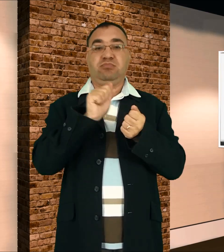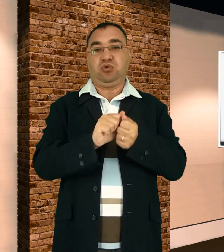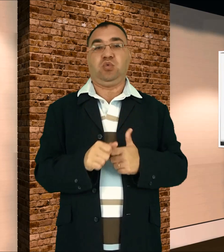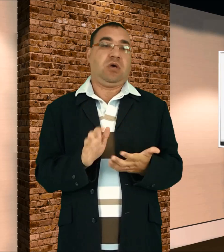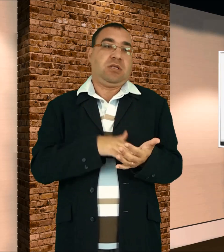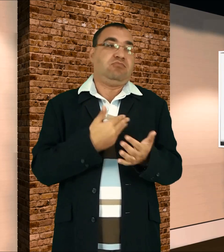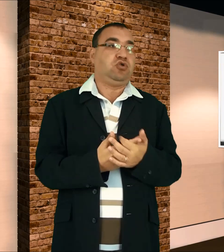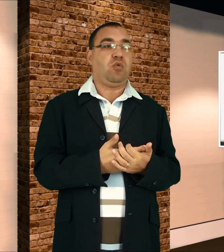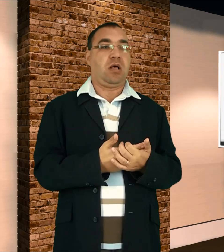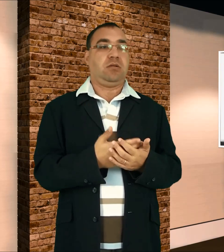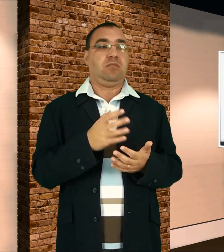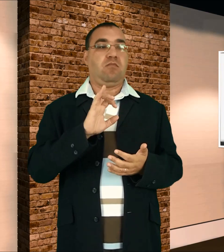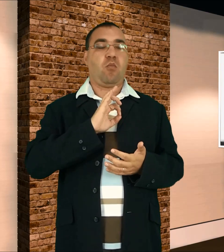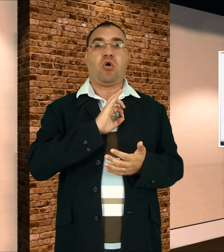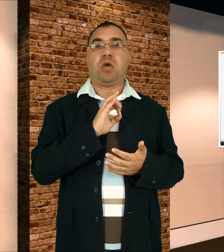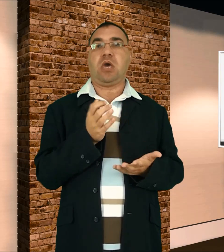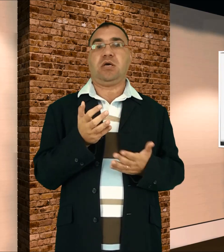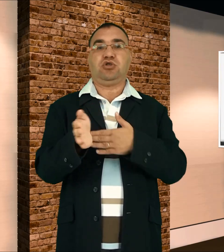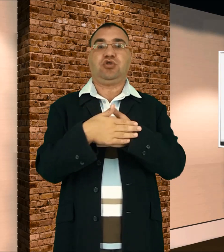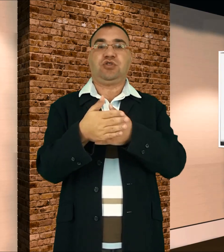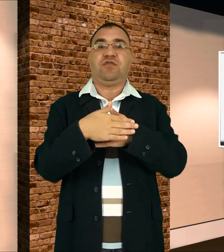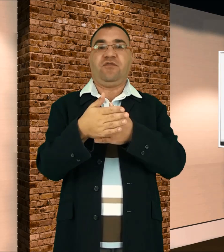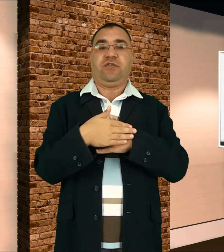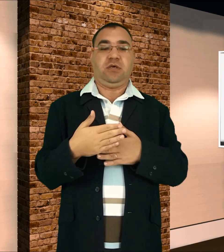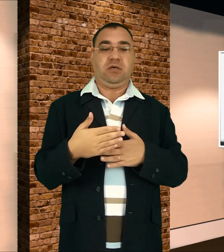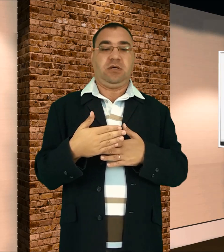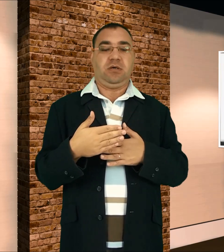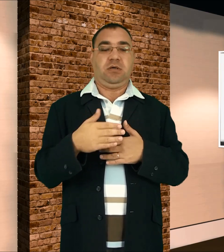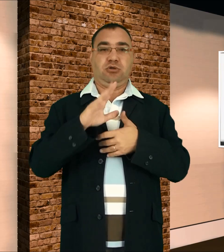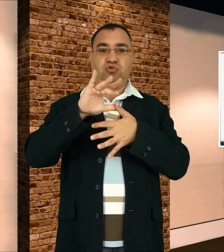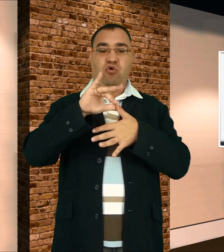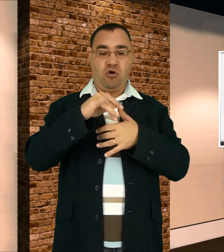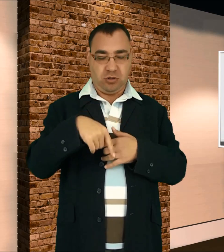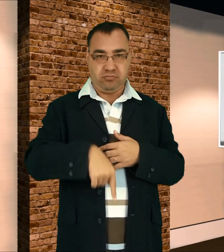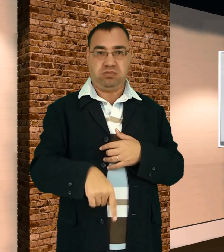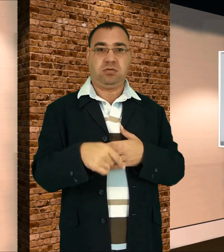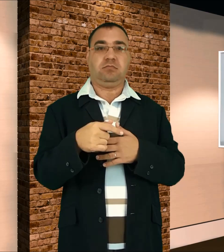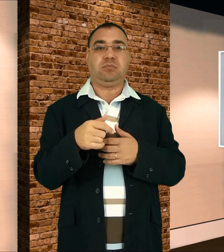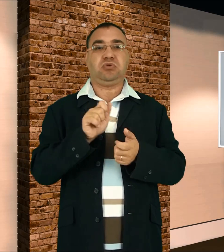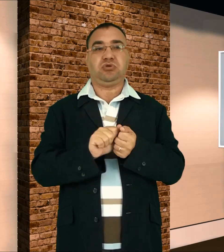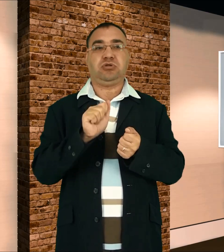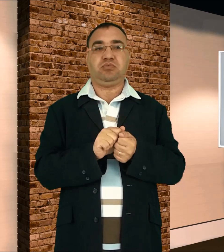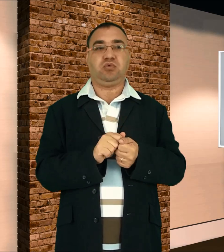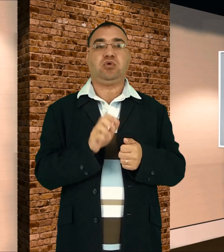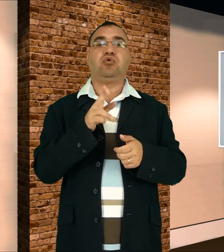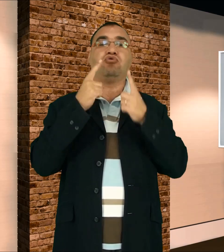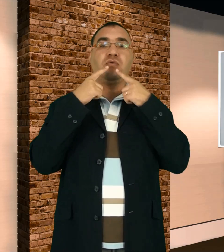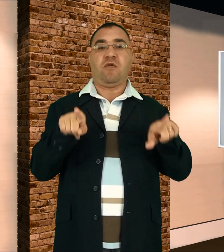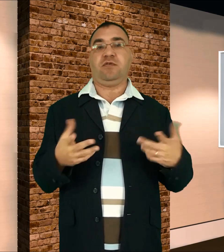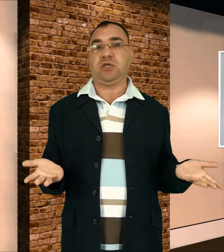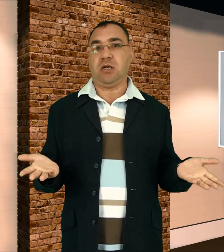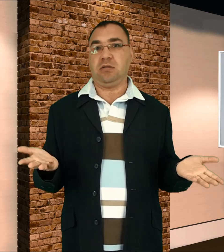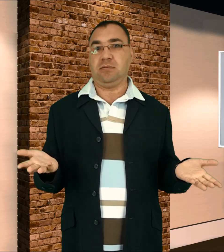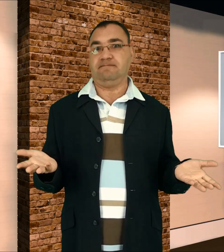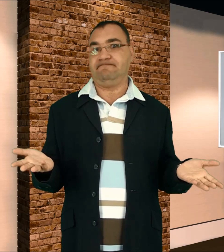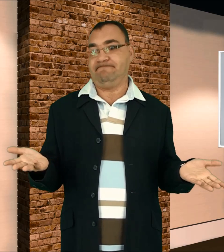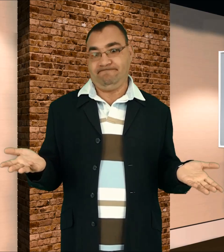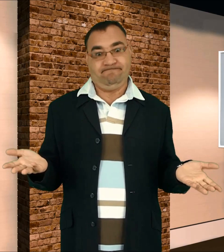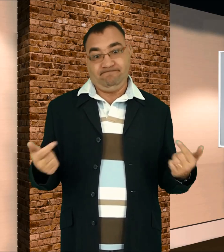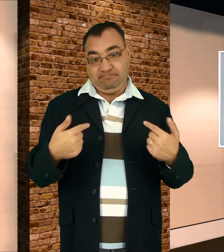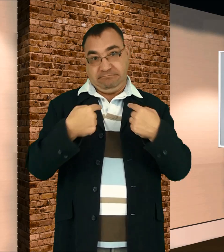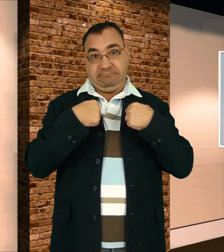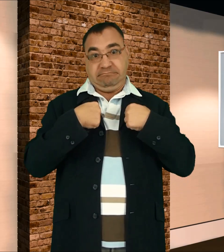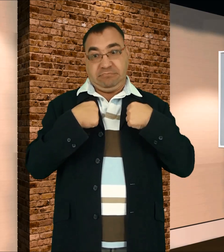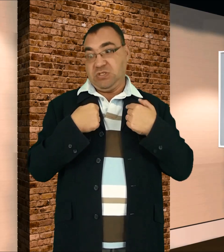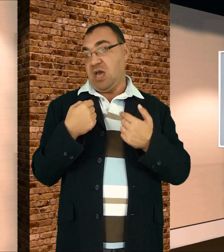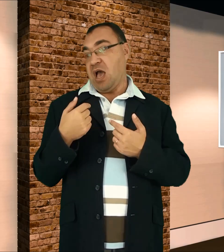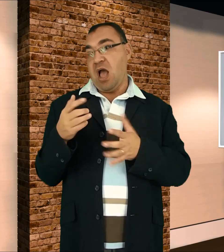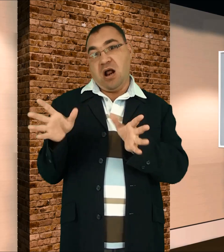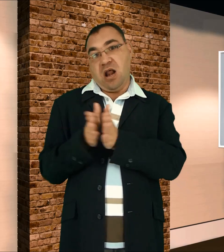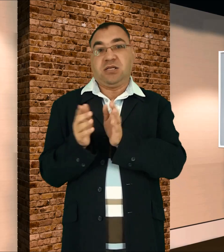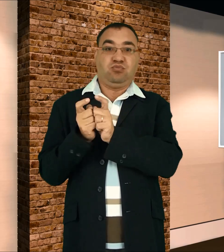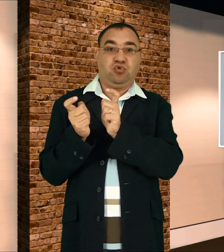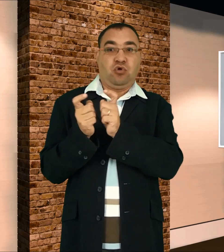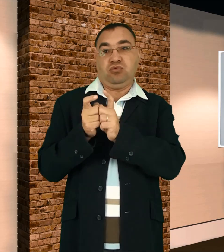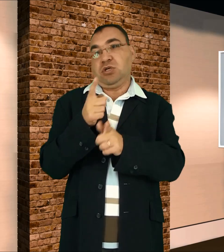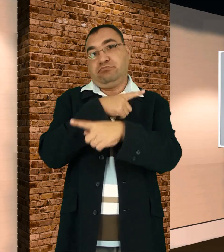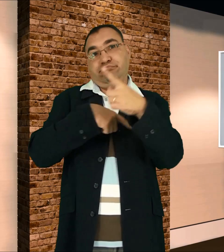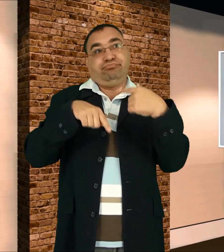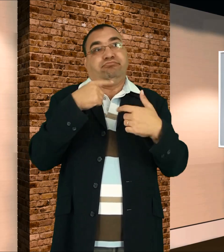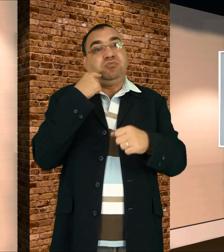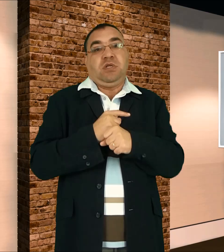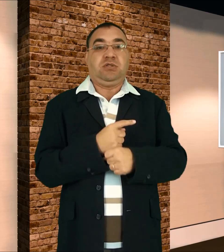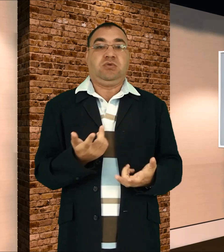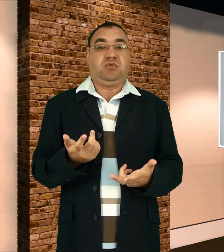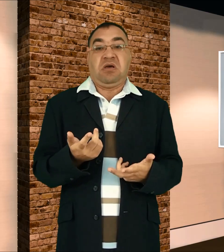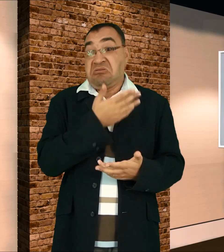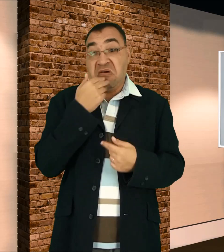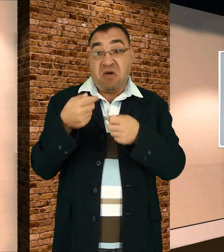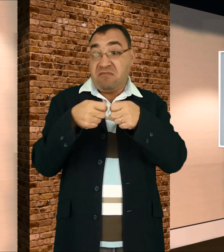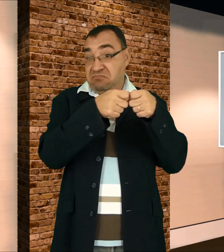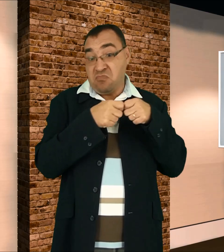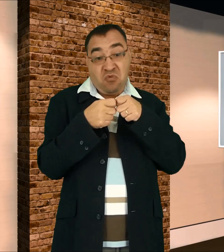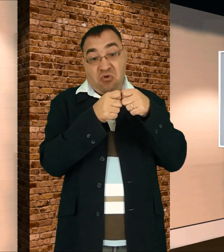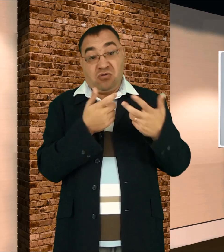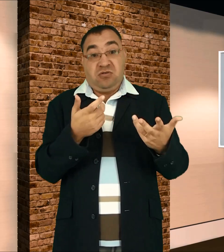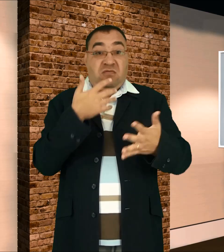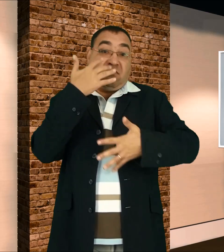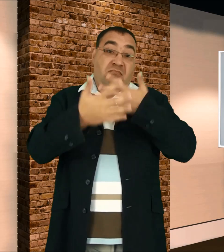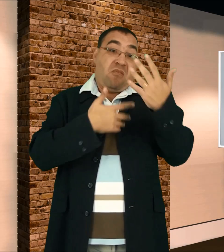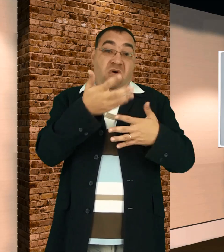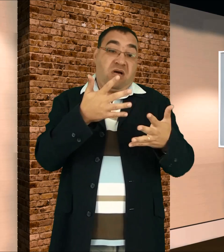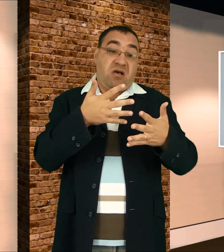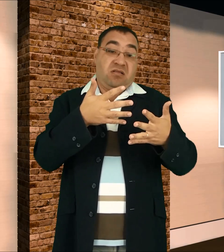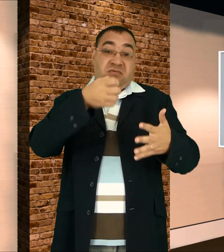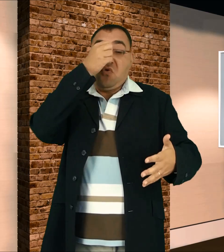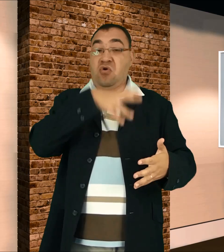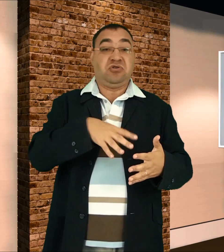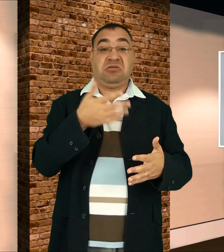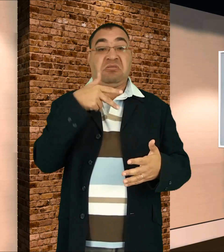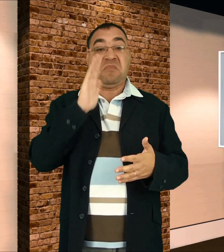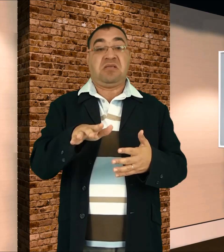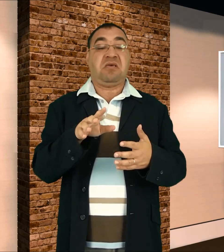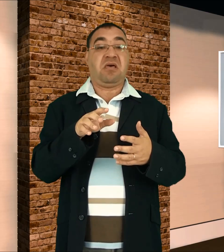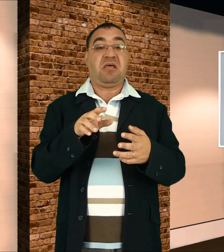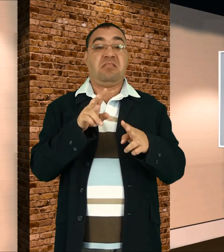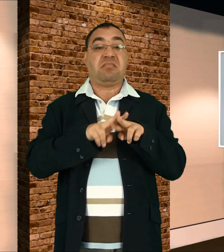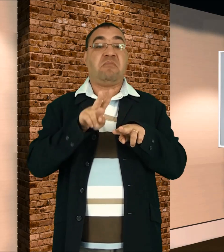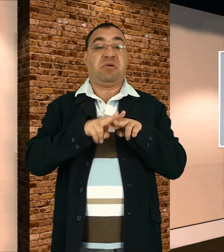Jeśli drzwi główne do klatki zostaną zniszczone - kto będzie odpowiadał w przypadku braku wspólnoty? Wszyscy sąsiedzi? a może nikt nie będzie chciał odpowiadać? Powstanie wtedy chaos.